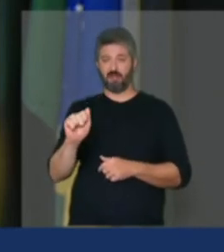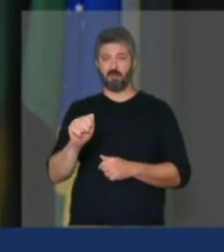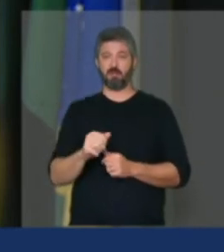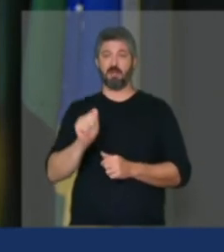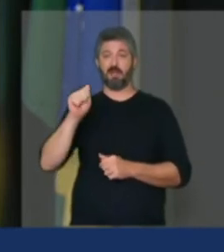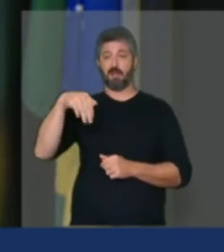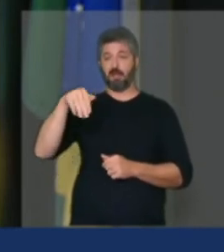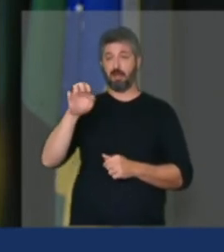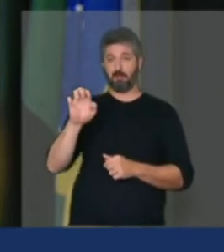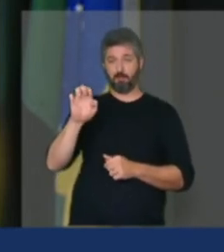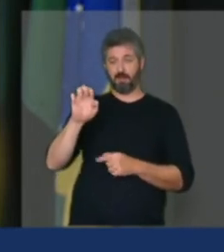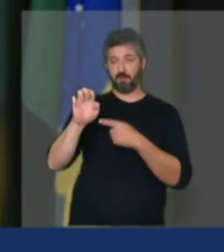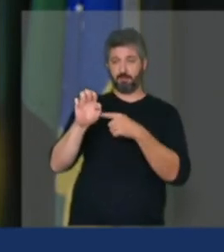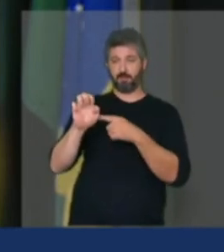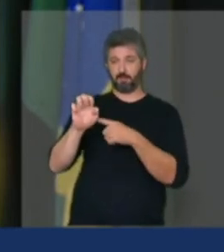DA DOENÇA, A AME, ATROFIA MUSCULAR ESPINHAL É UMA